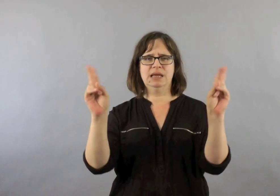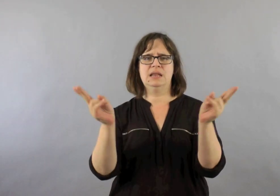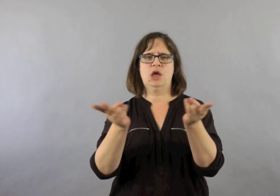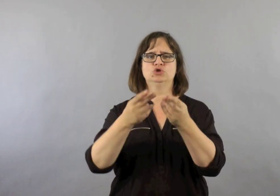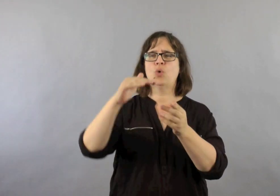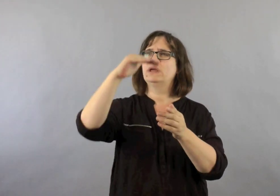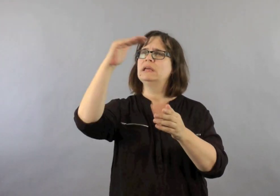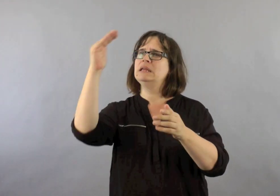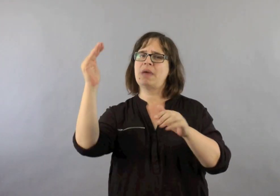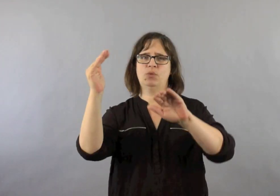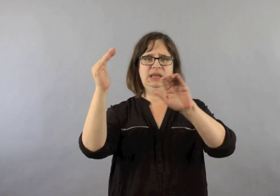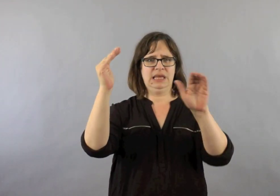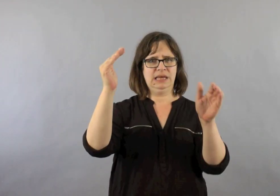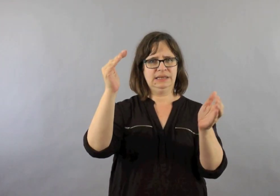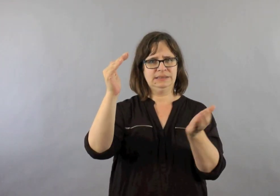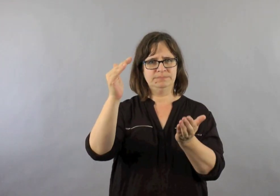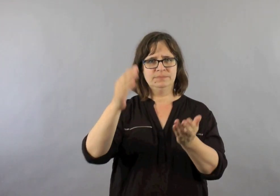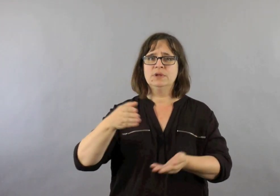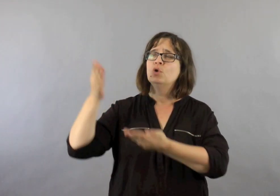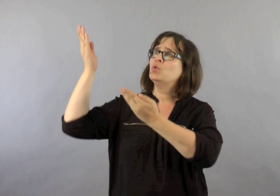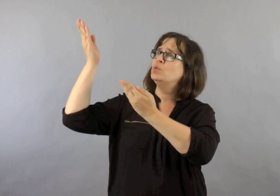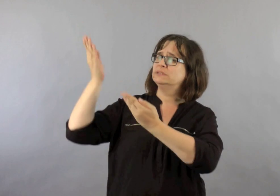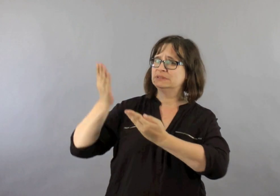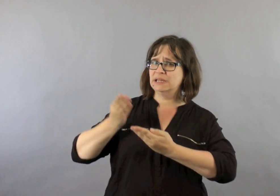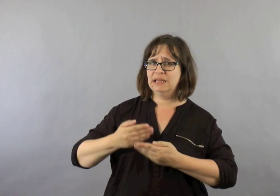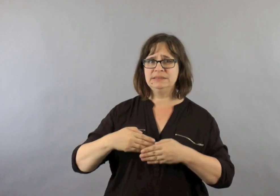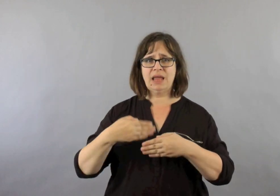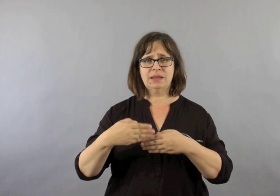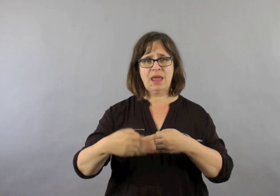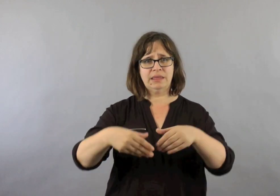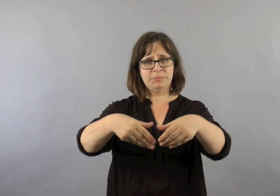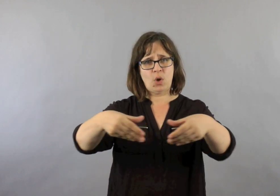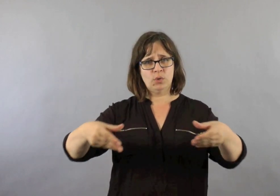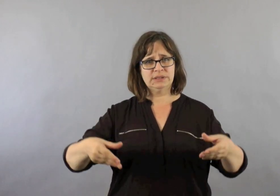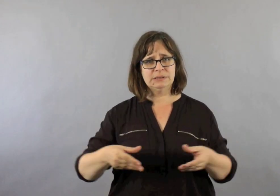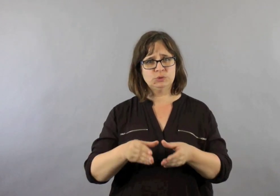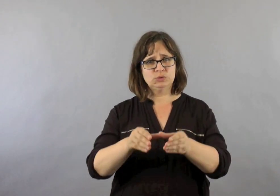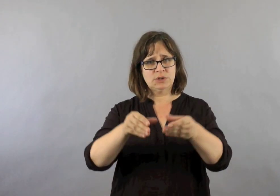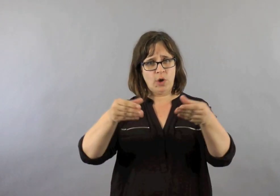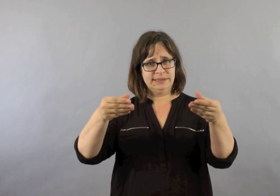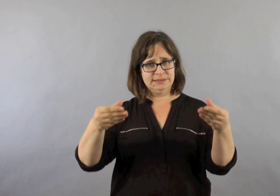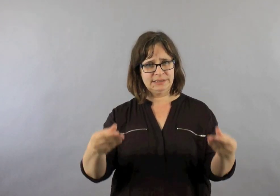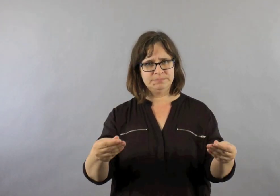wie im Himmel, genauso auf Erden. Unser tägliches Brot gib uns heute